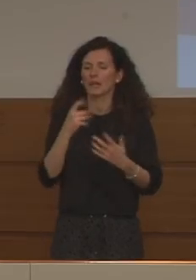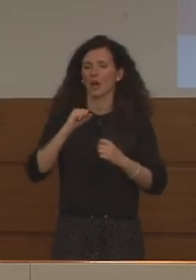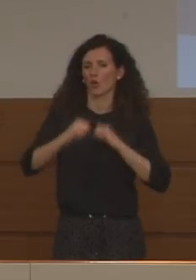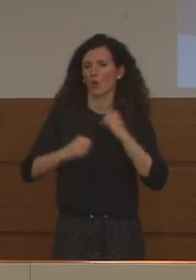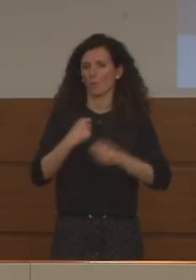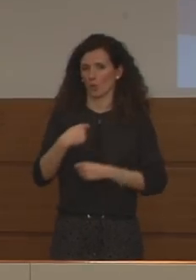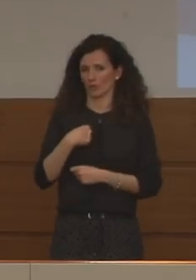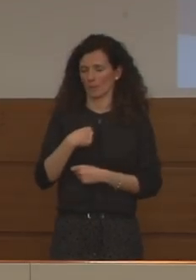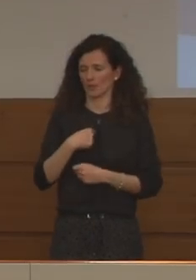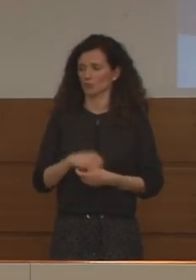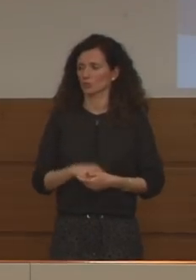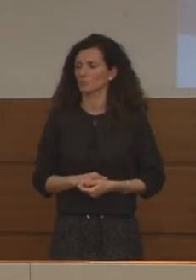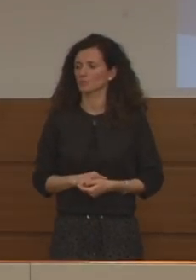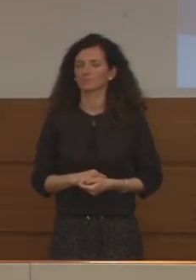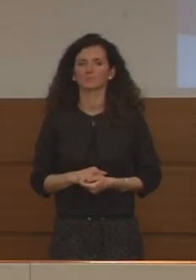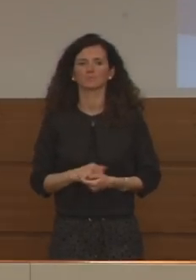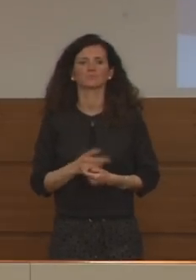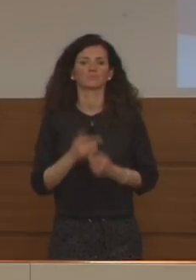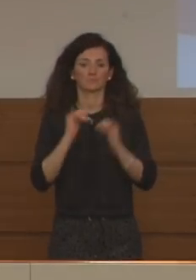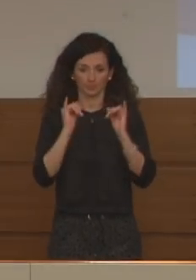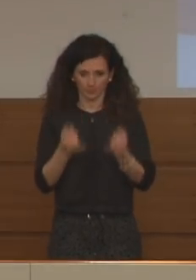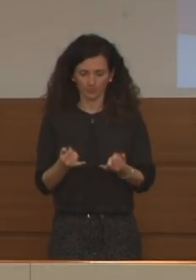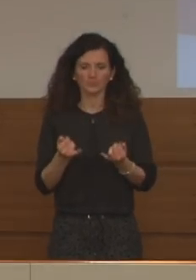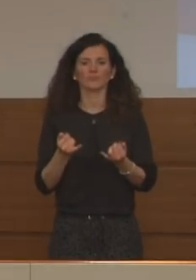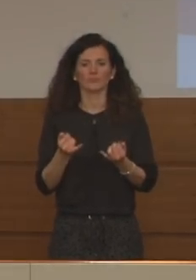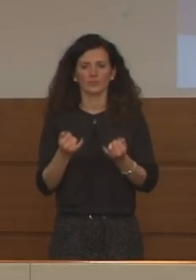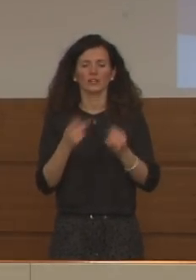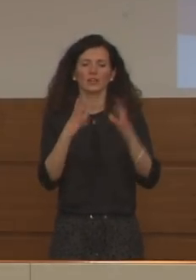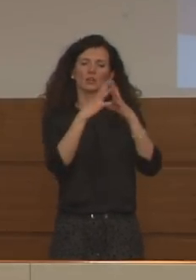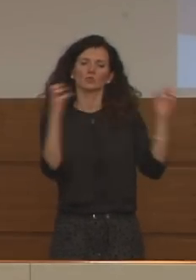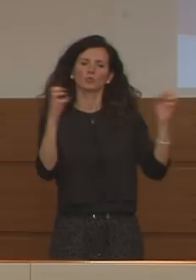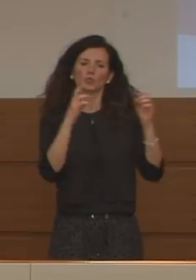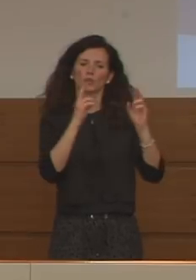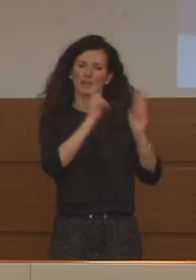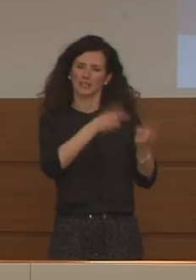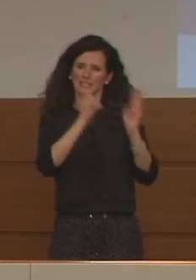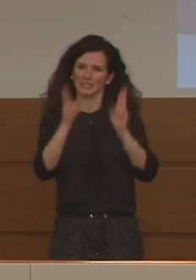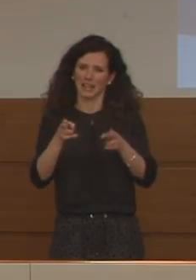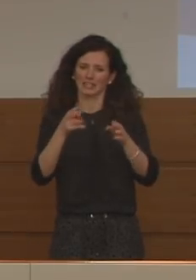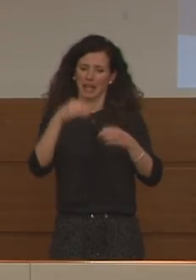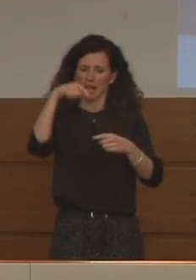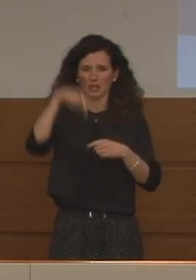Sì, per quanto riguarda le strutture sanitarie al Sud e anche le Regioni del